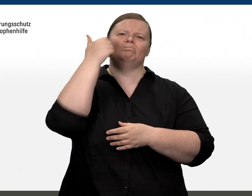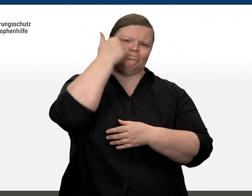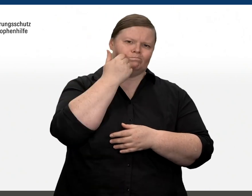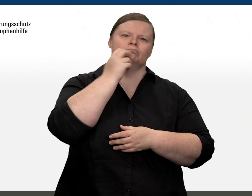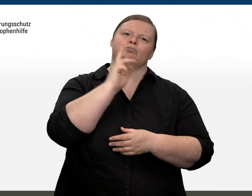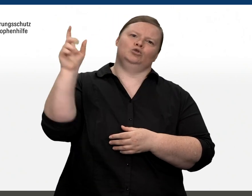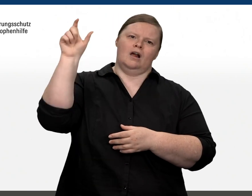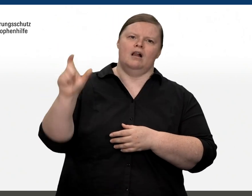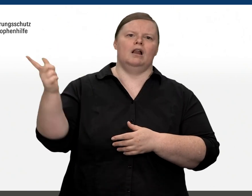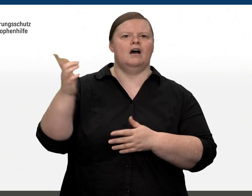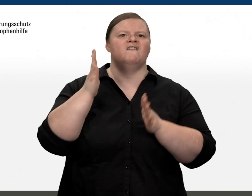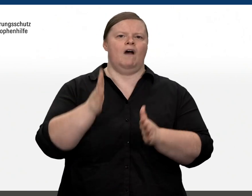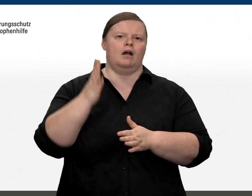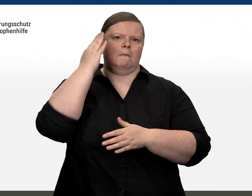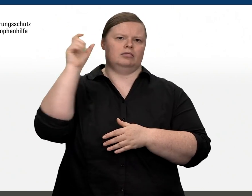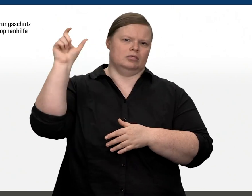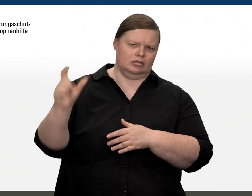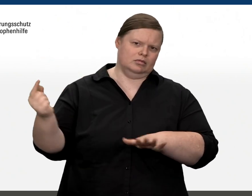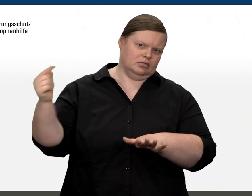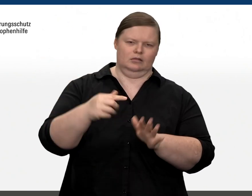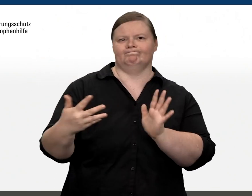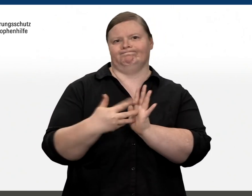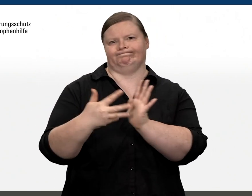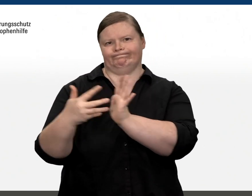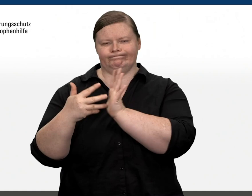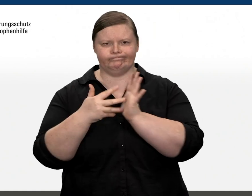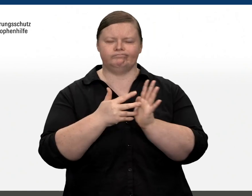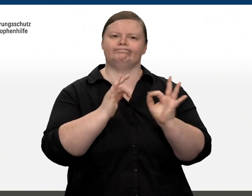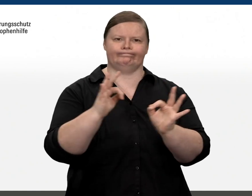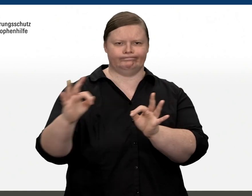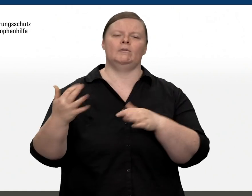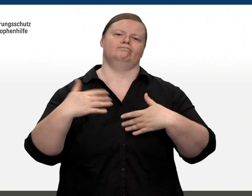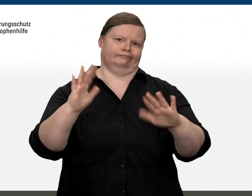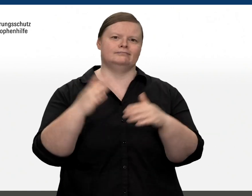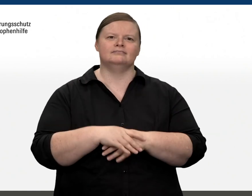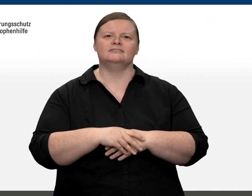vom Fachmann überprüfen.